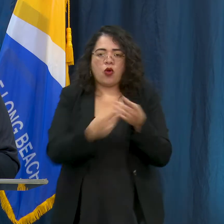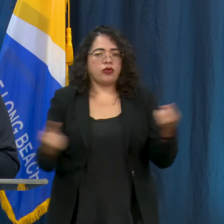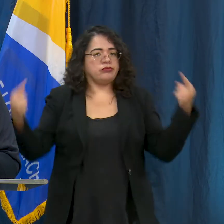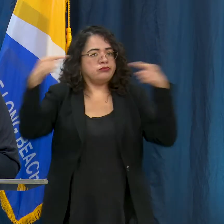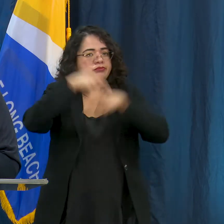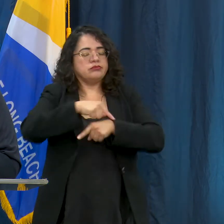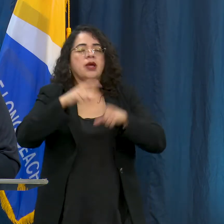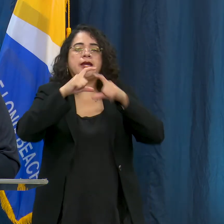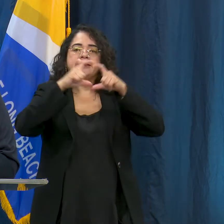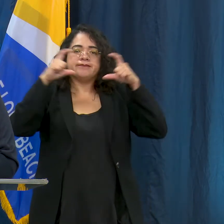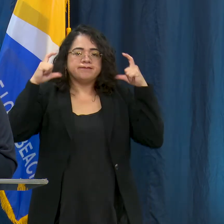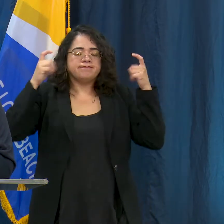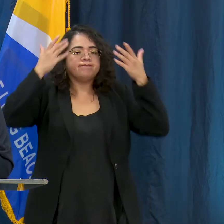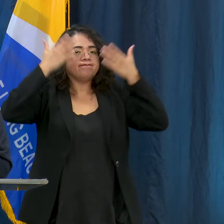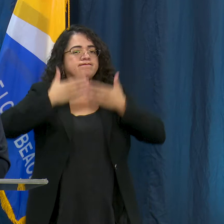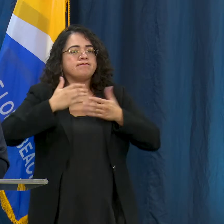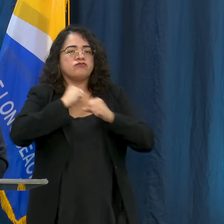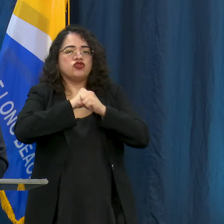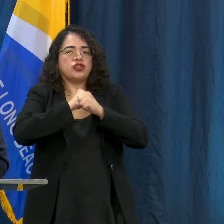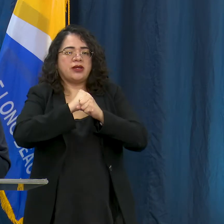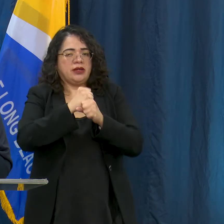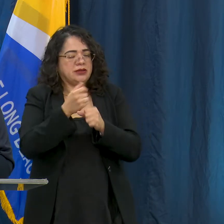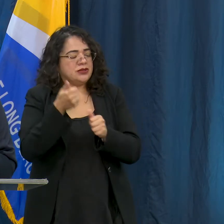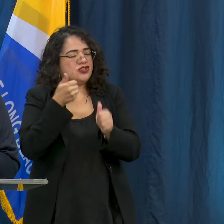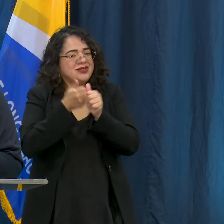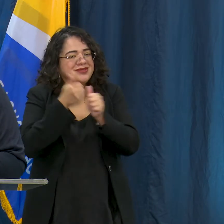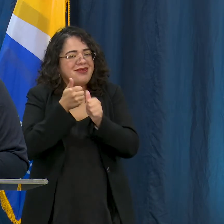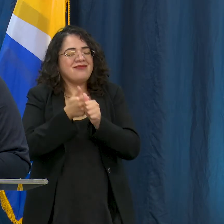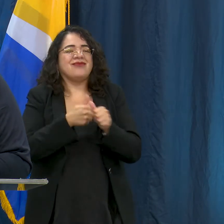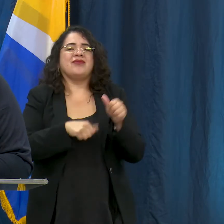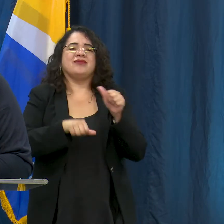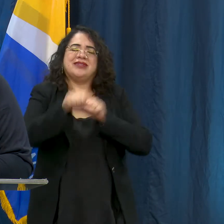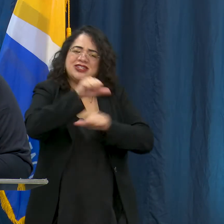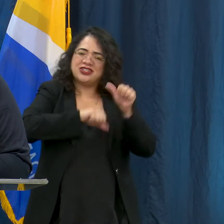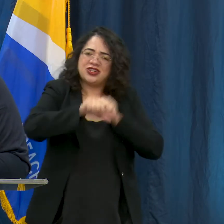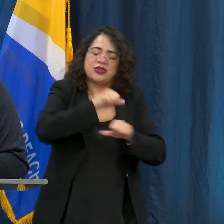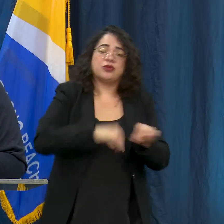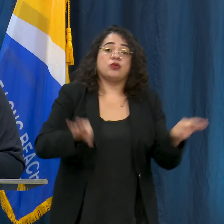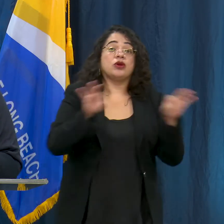Brendo la economía también NOS vamos que vamos revere tolis Iglesias - er Arya's